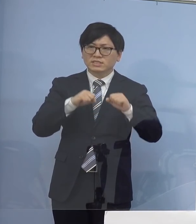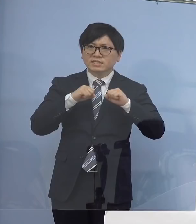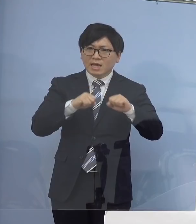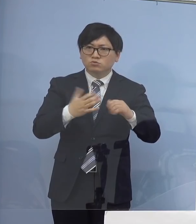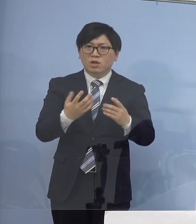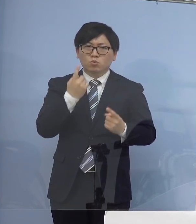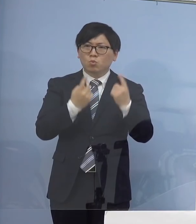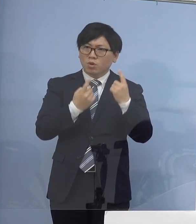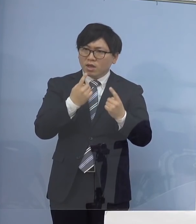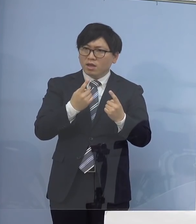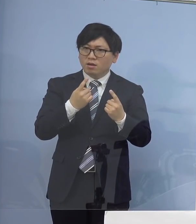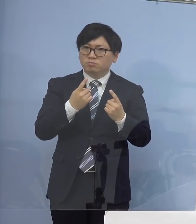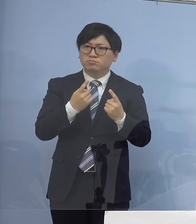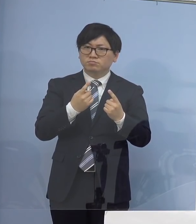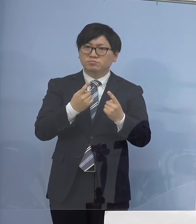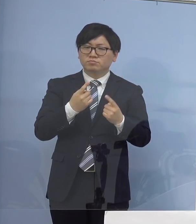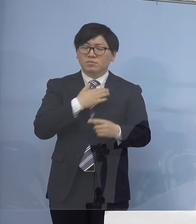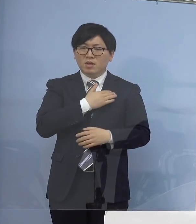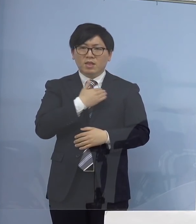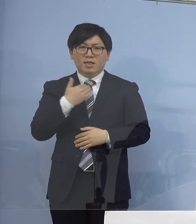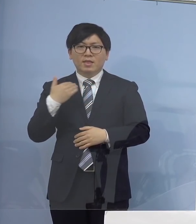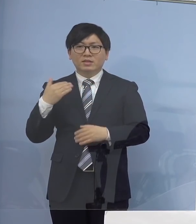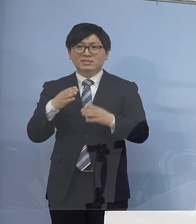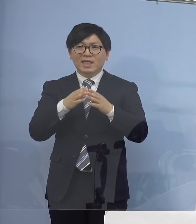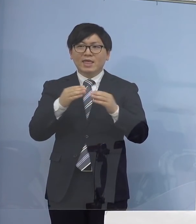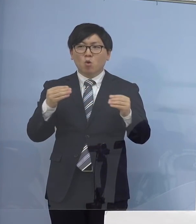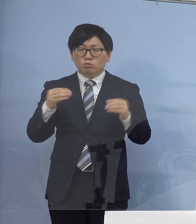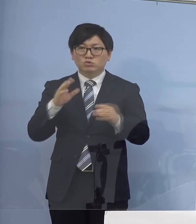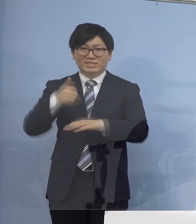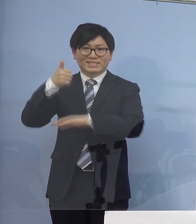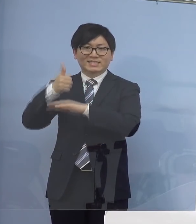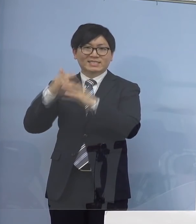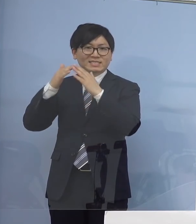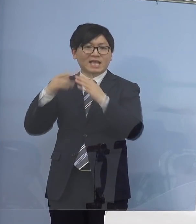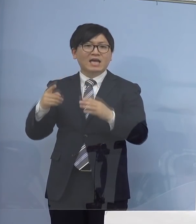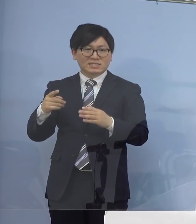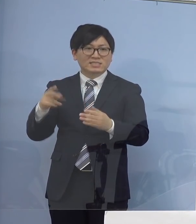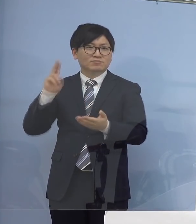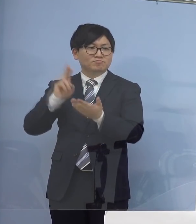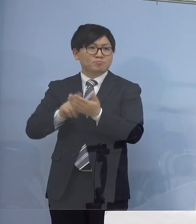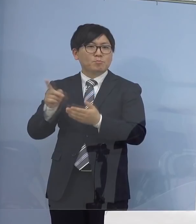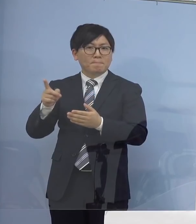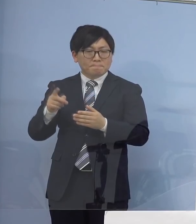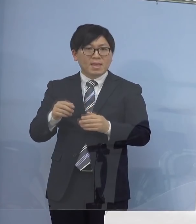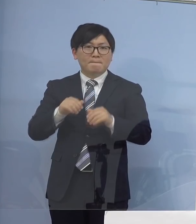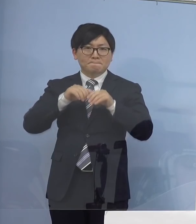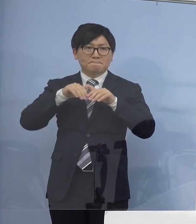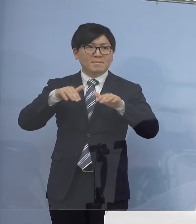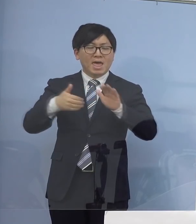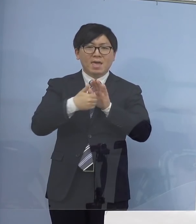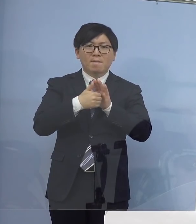我々全国知事会が提言をしてできた 「まん延防止等重点措置」これを発動する